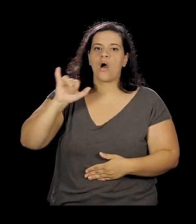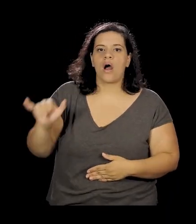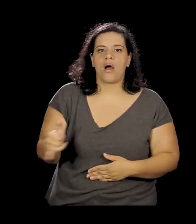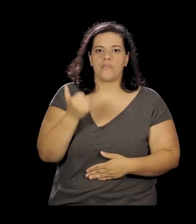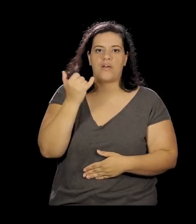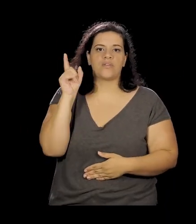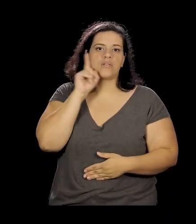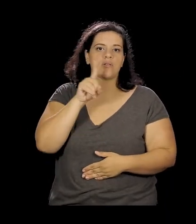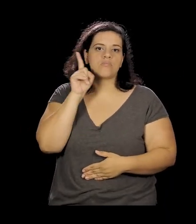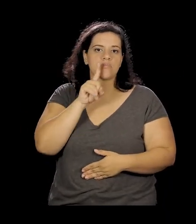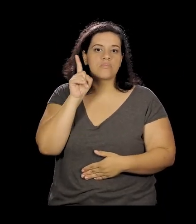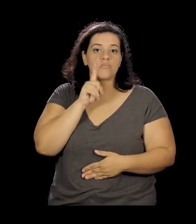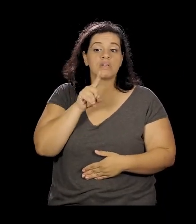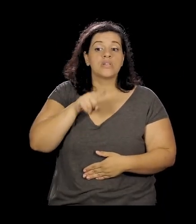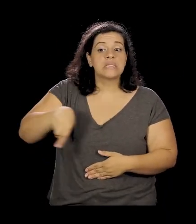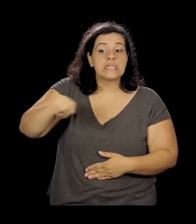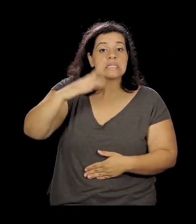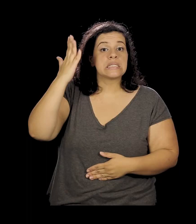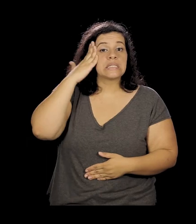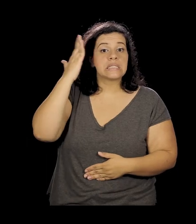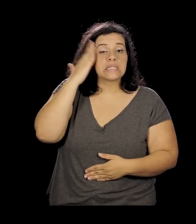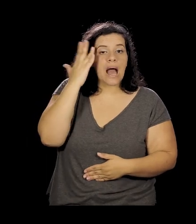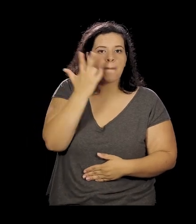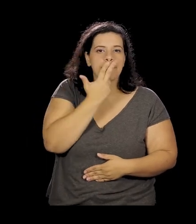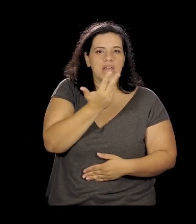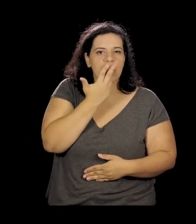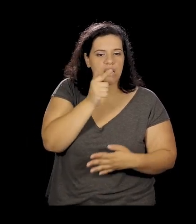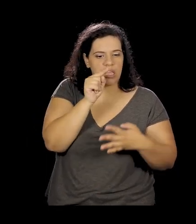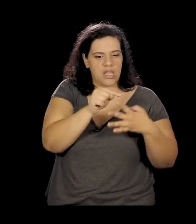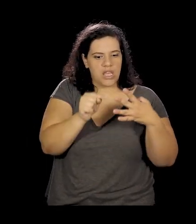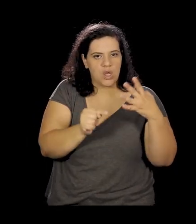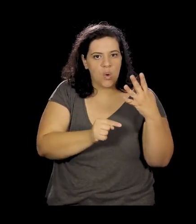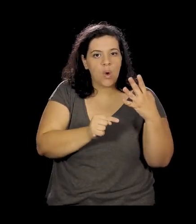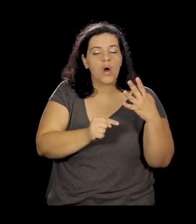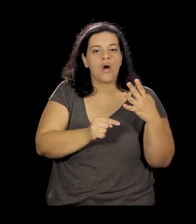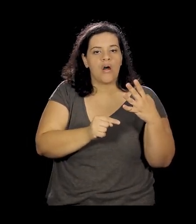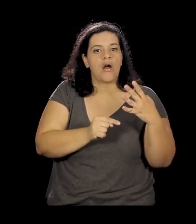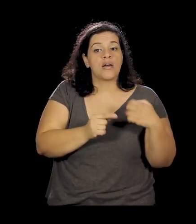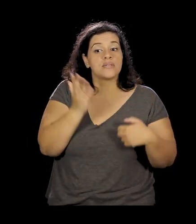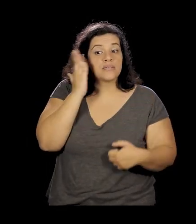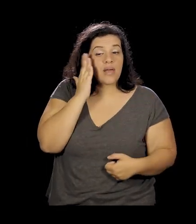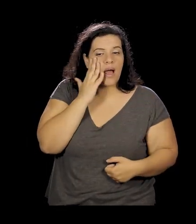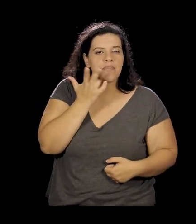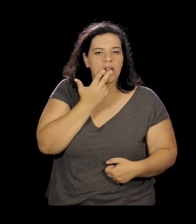de a população dos Estados Unidos saber bem outras línguas.